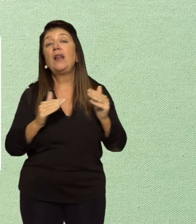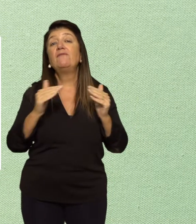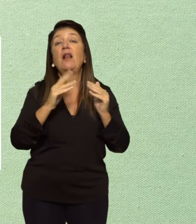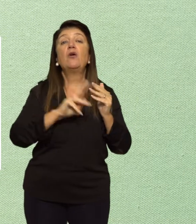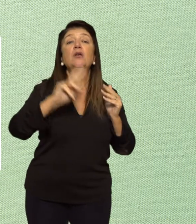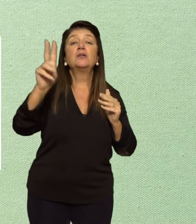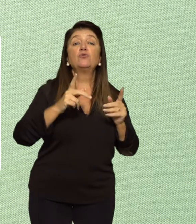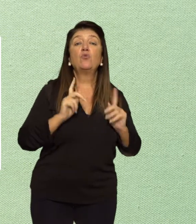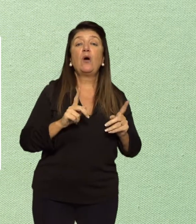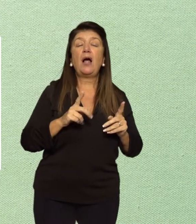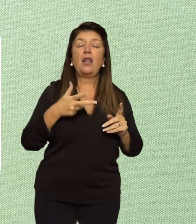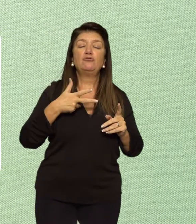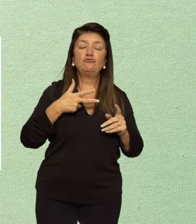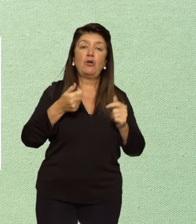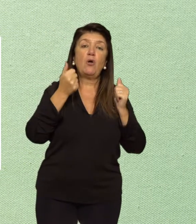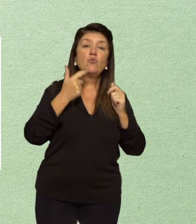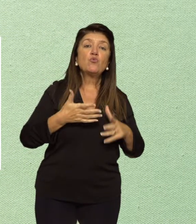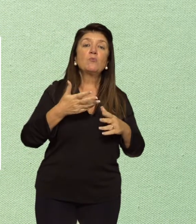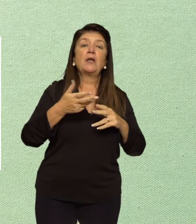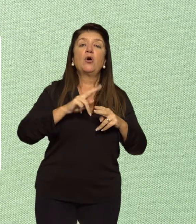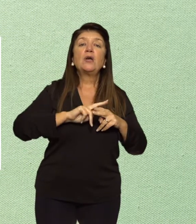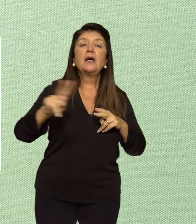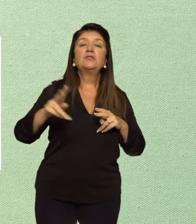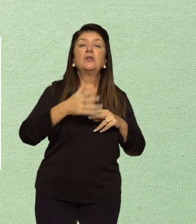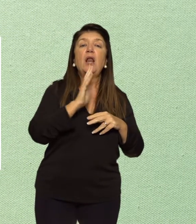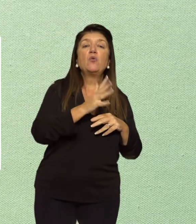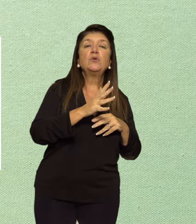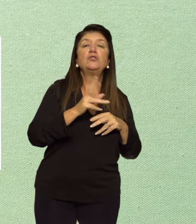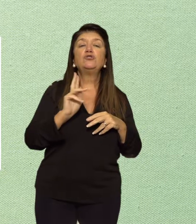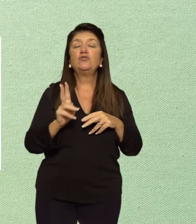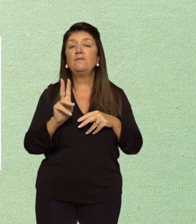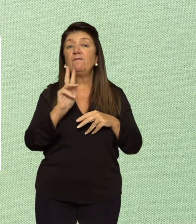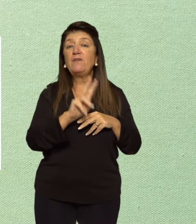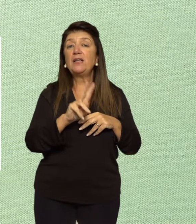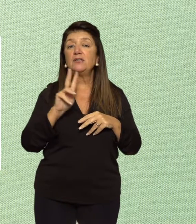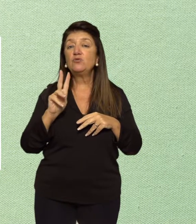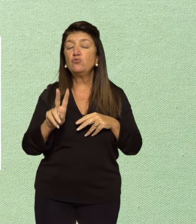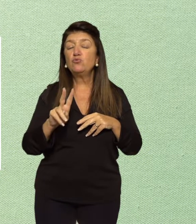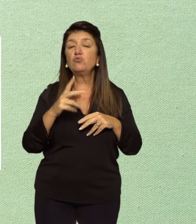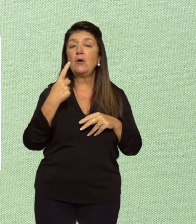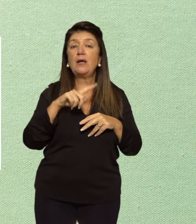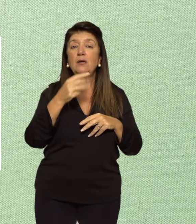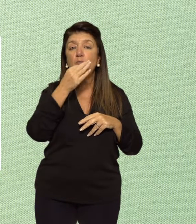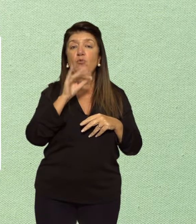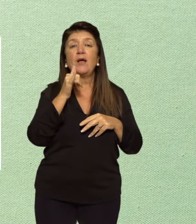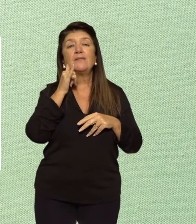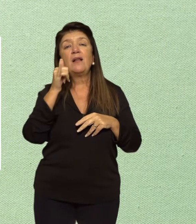C'è sicuramente il numero nazionale appunto il 15 22 da chiamare in casi di violenza e di emergenza. -